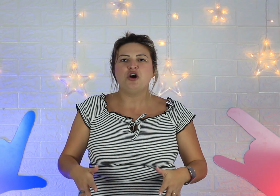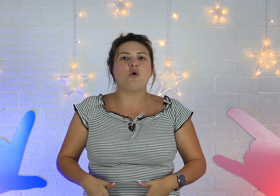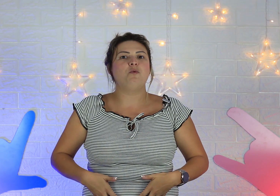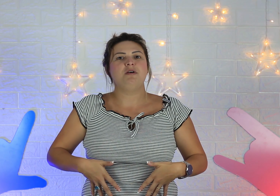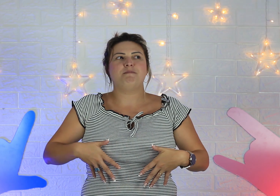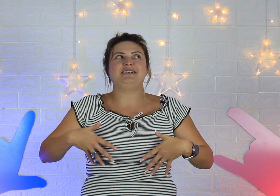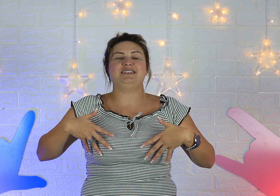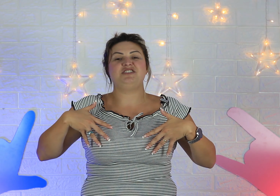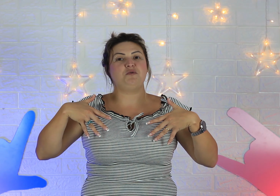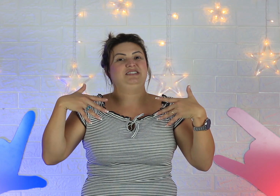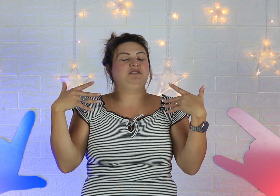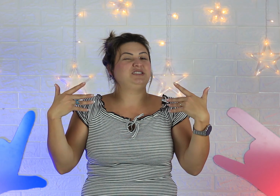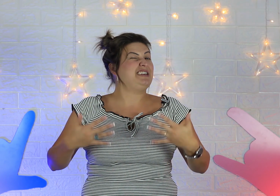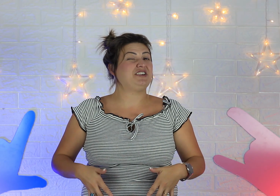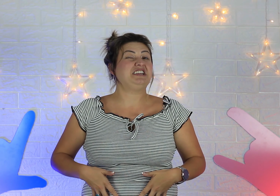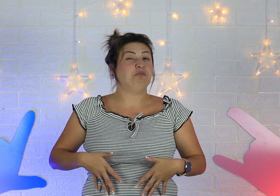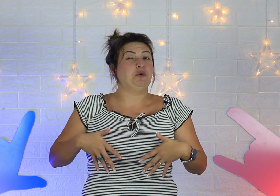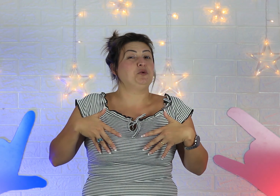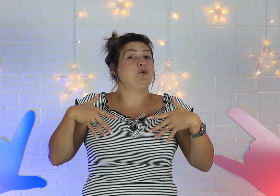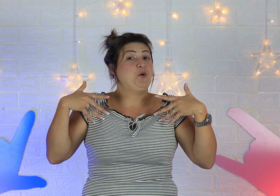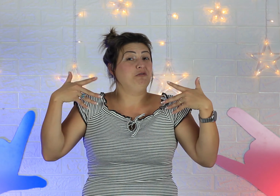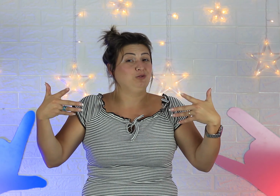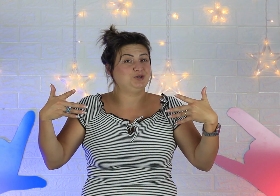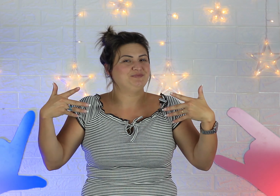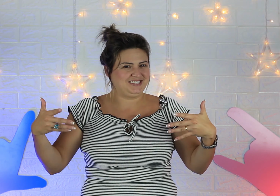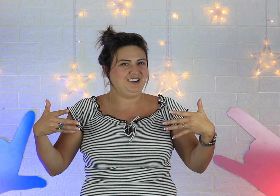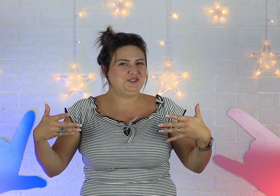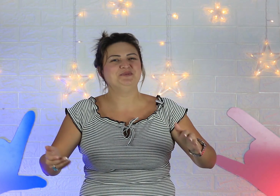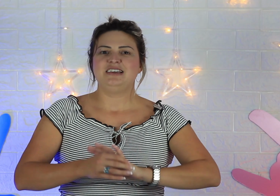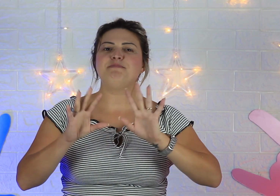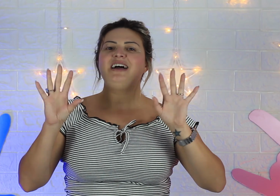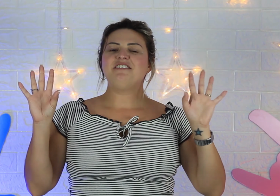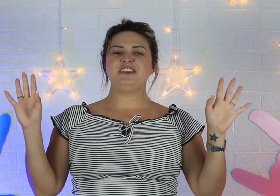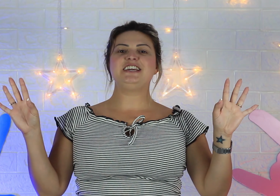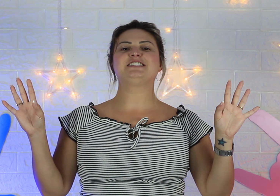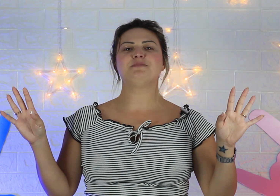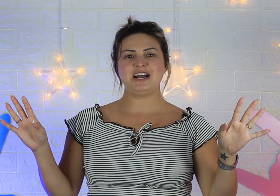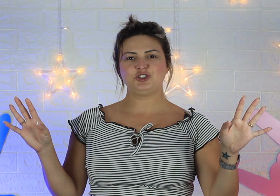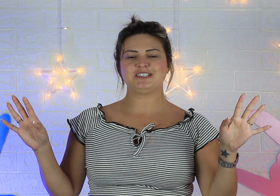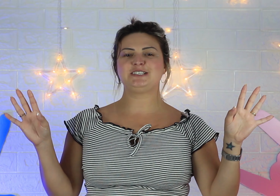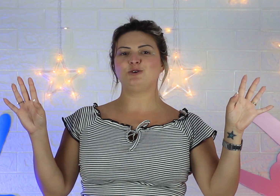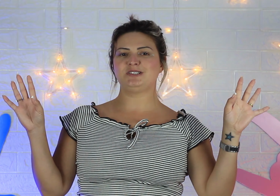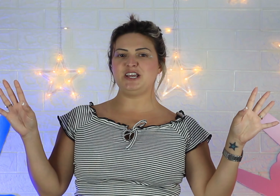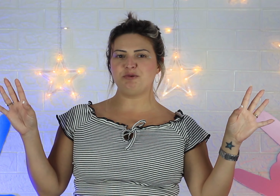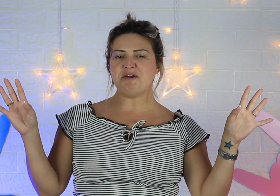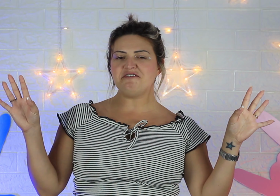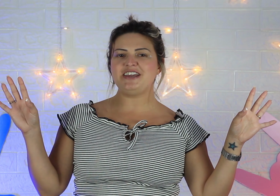a ver com prazer em conhecer você ficaria um pouco confuso certo e palavrinhas mágicas que são sempre